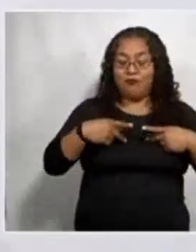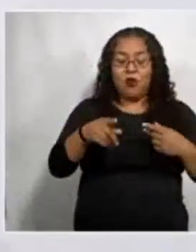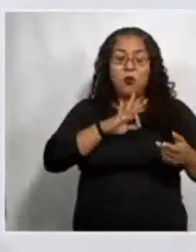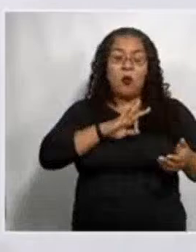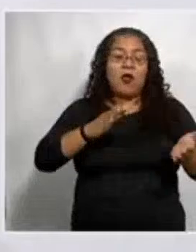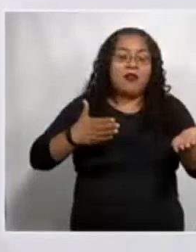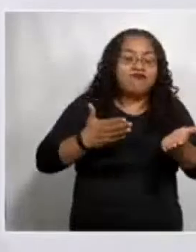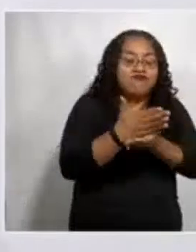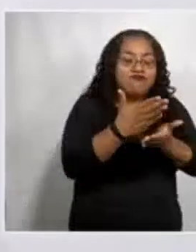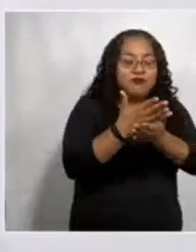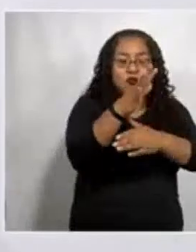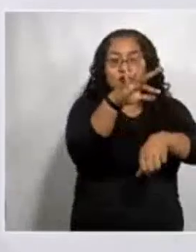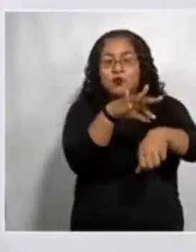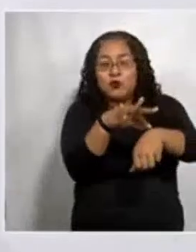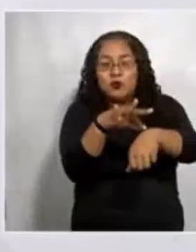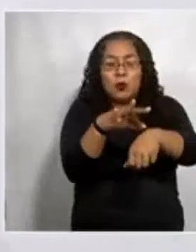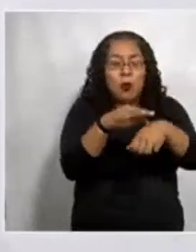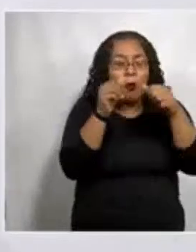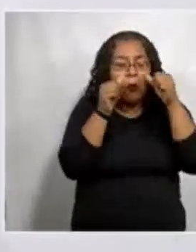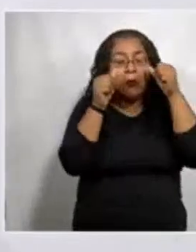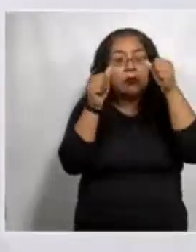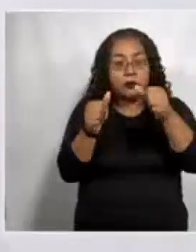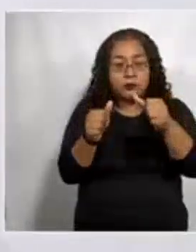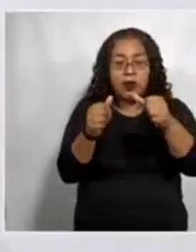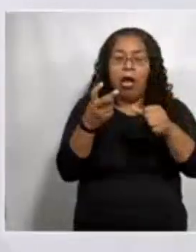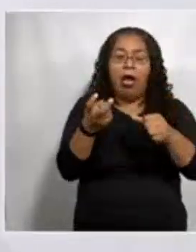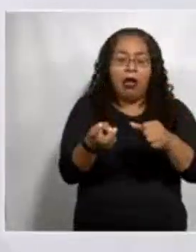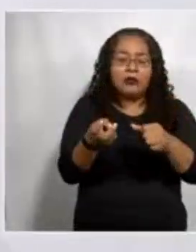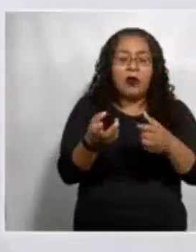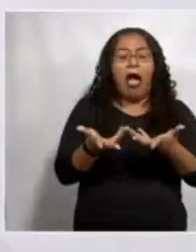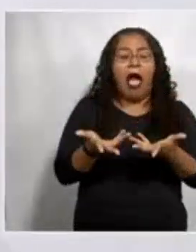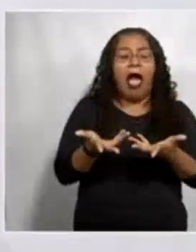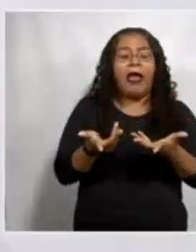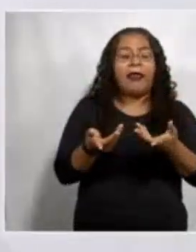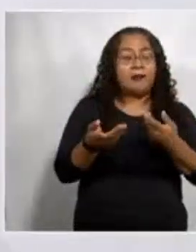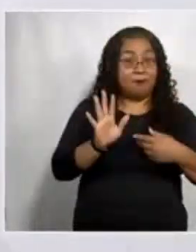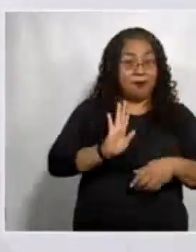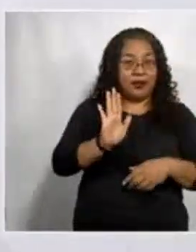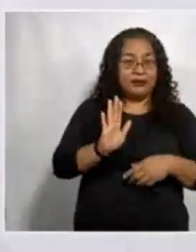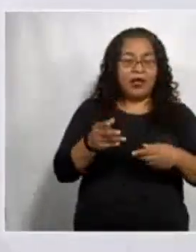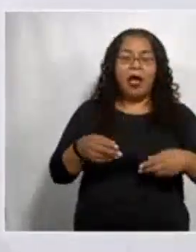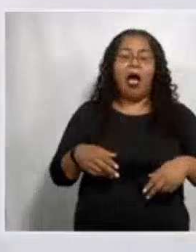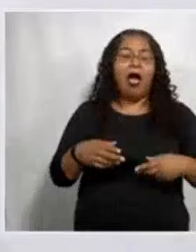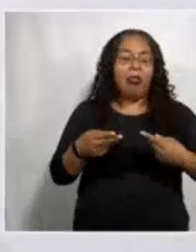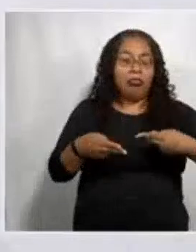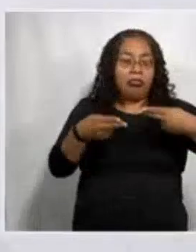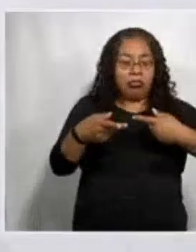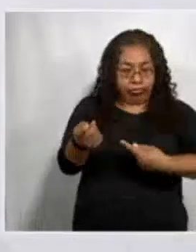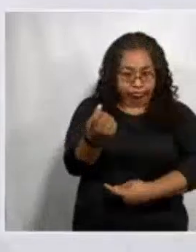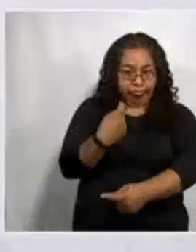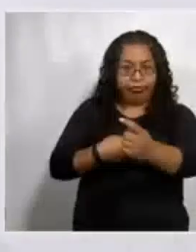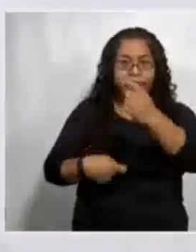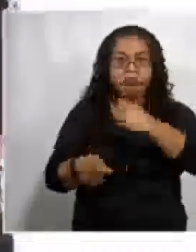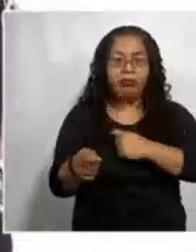La salud pública no es una mercancía que solamente el que pueda pagar